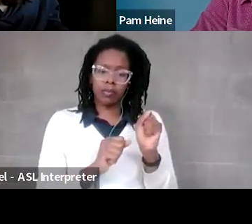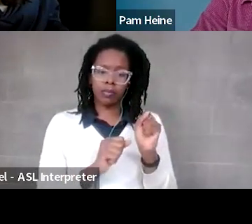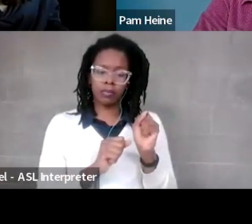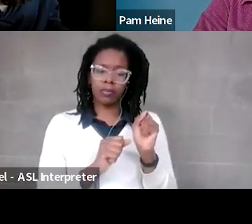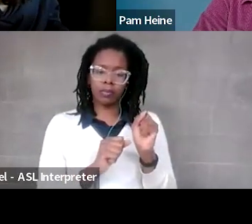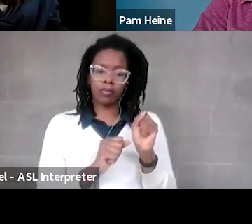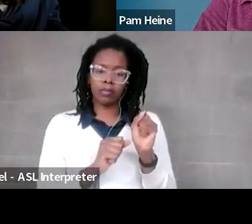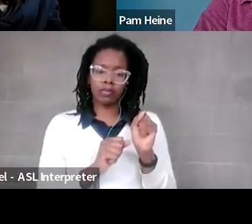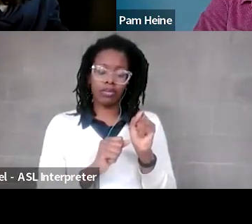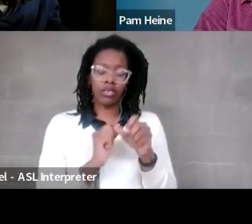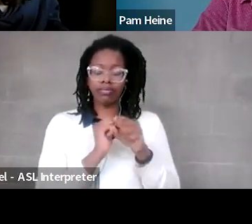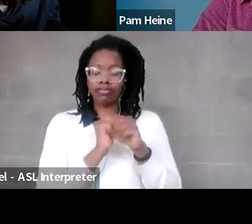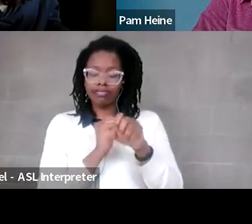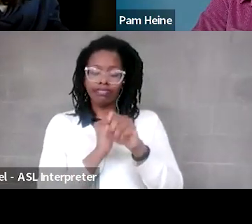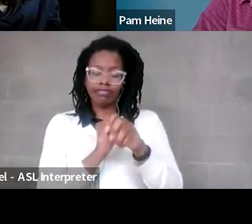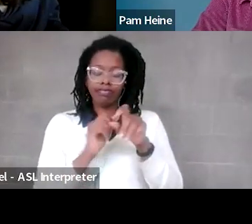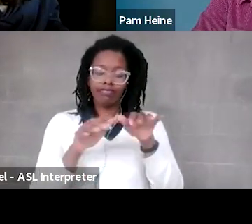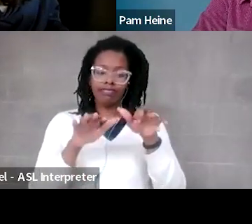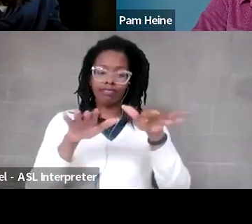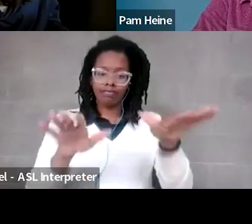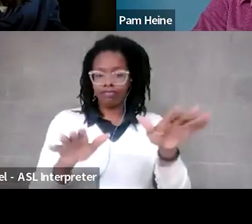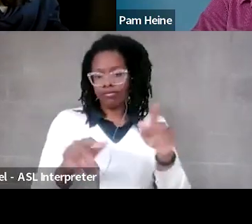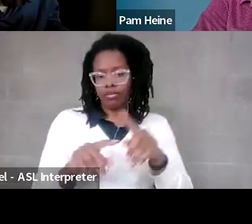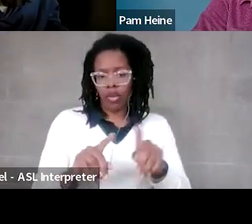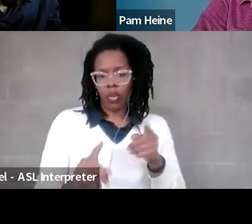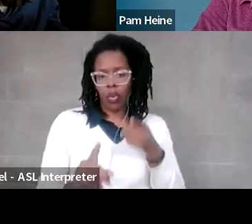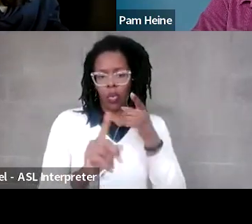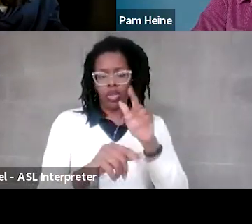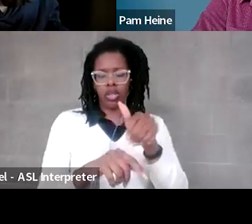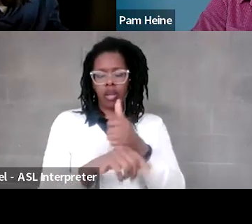SOAR, pero nuevamente, el objetivo es establecer un proceso